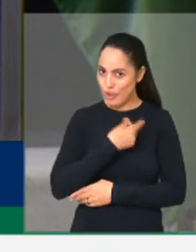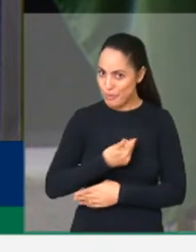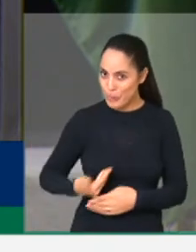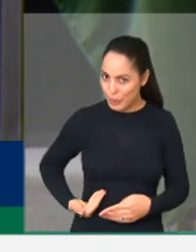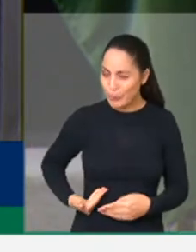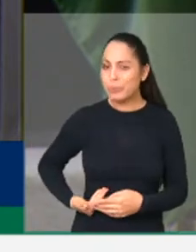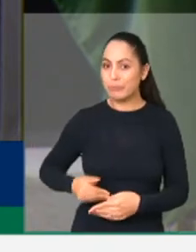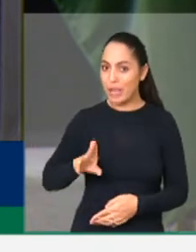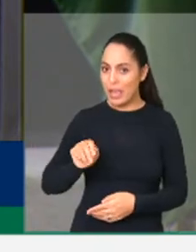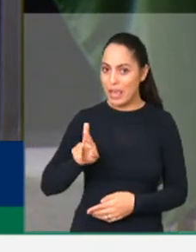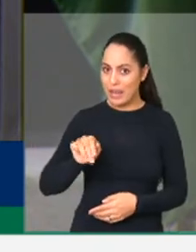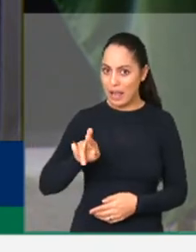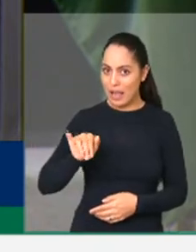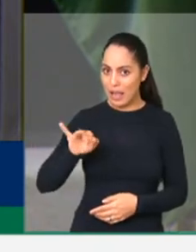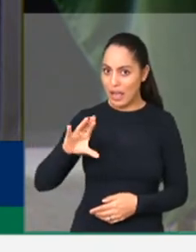INDIRETOS E DIRETOS ADVINDOS DAS POSSÍVEIS INTERPELAÇÕES